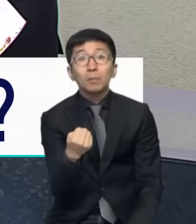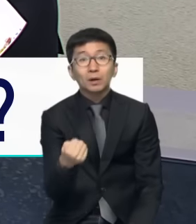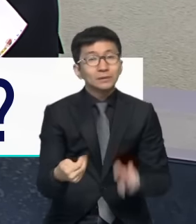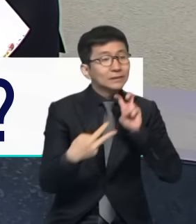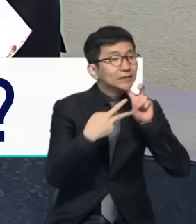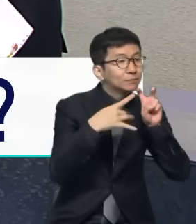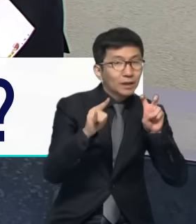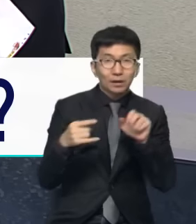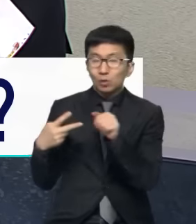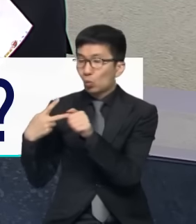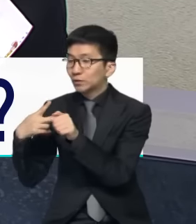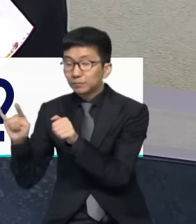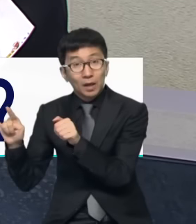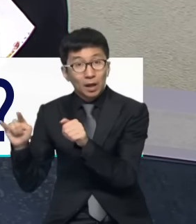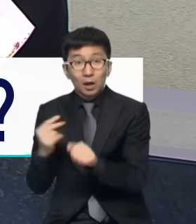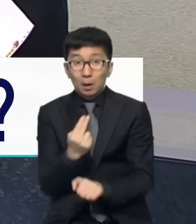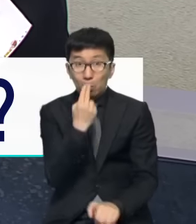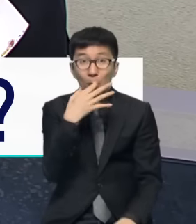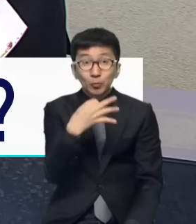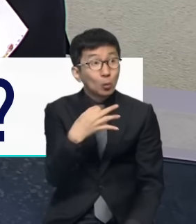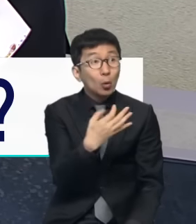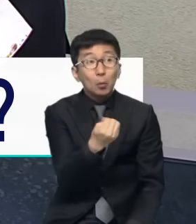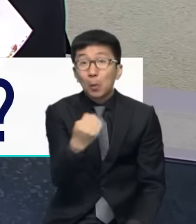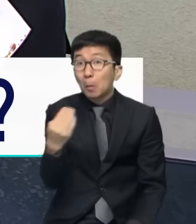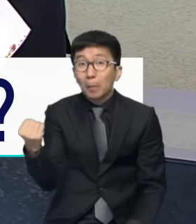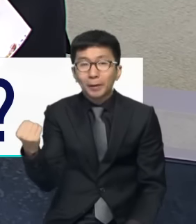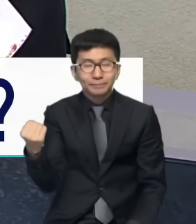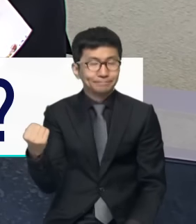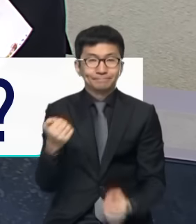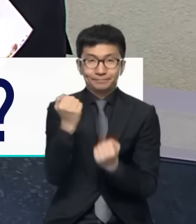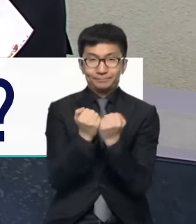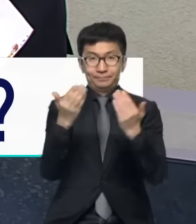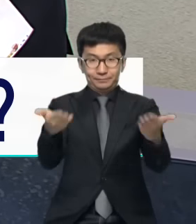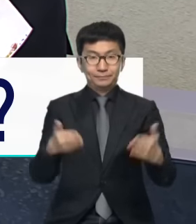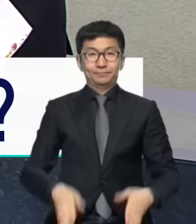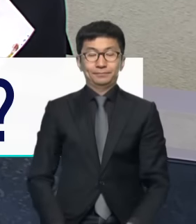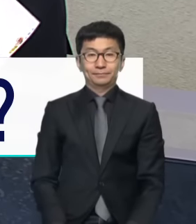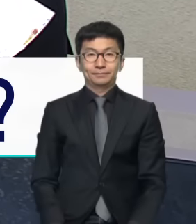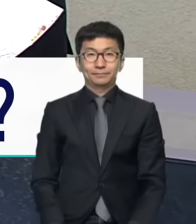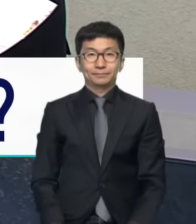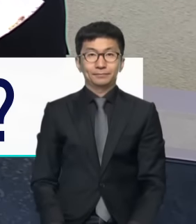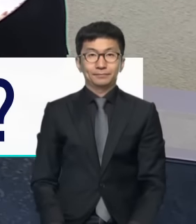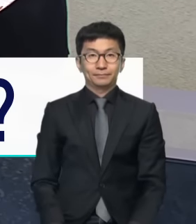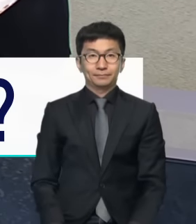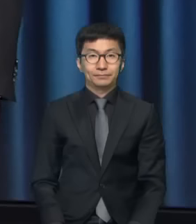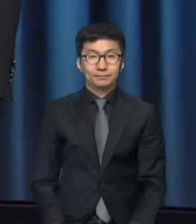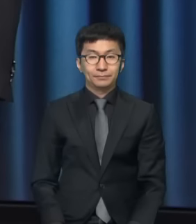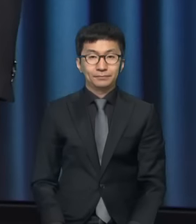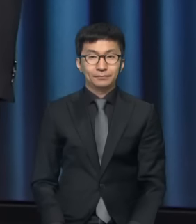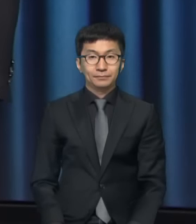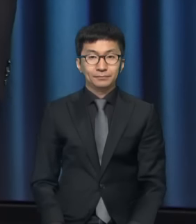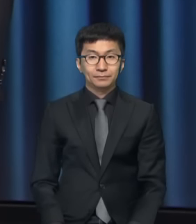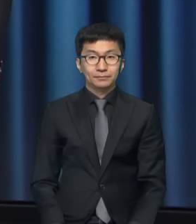달라질지, 20대와 50대의 보험료를 김지욱 기자가 비교해 봤습니다. (기자) 정부가 오늘 공개한 세대별